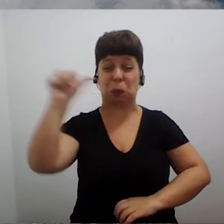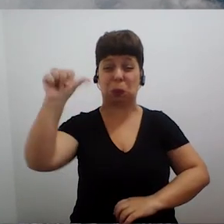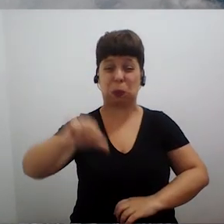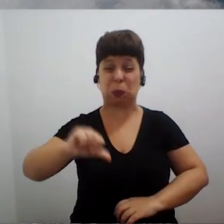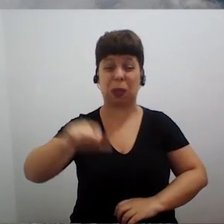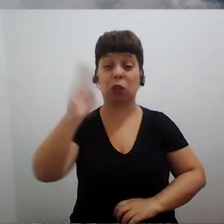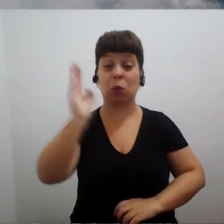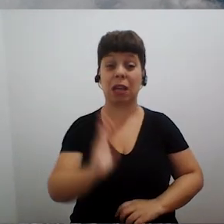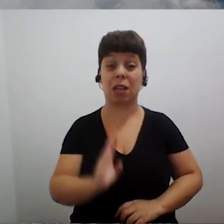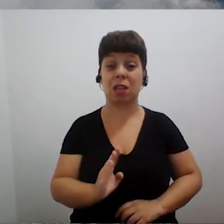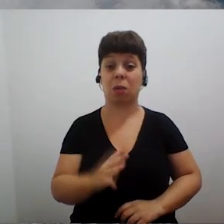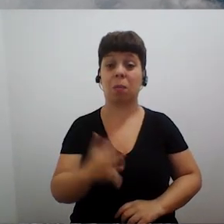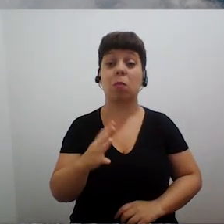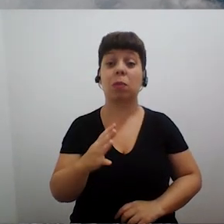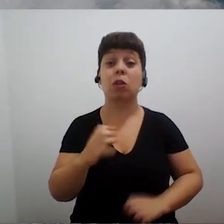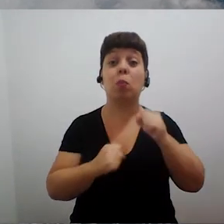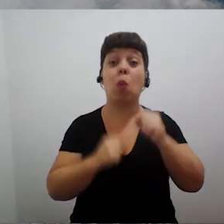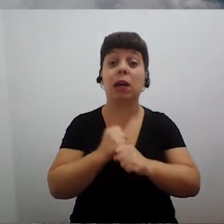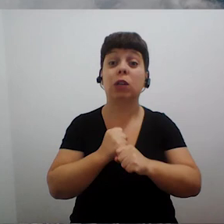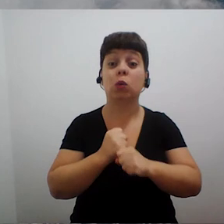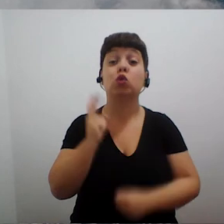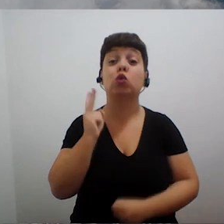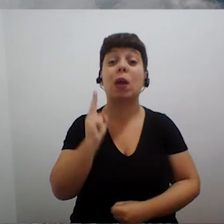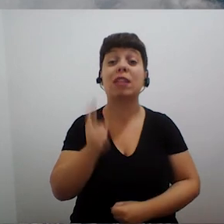é em torno de 2 mil por ano.